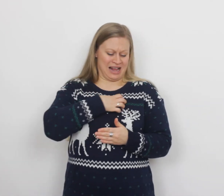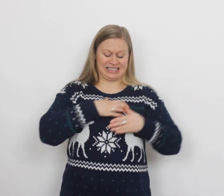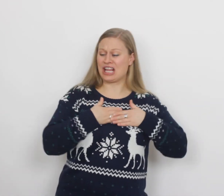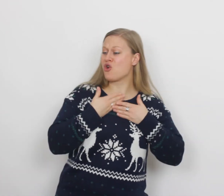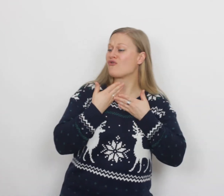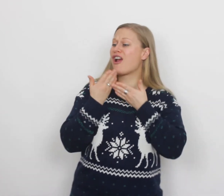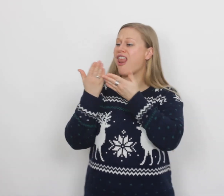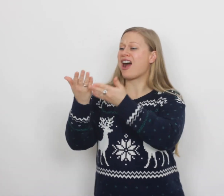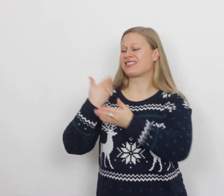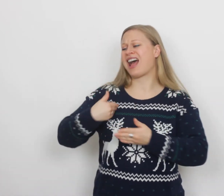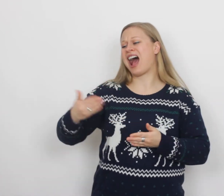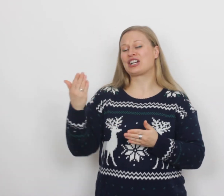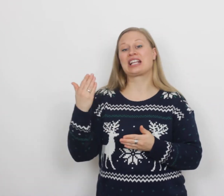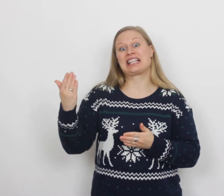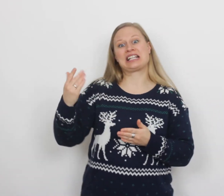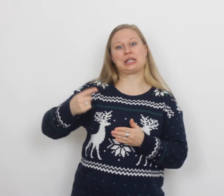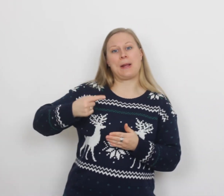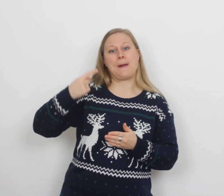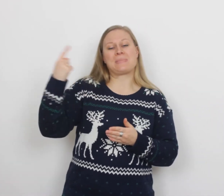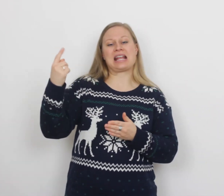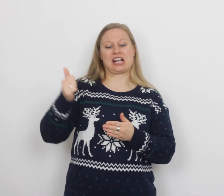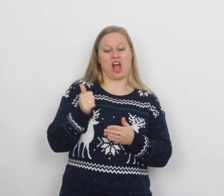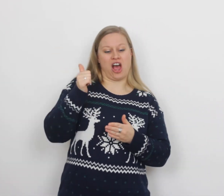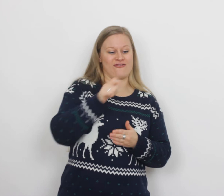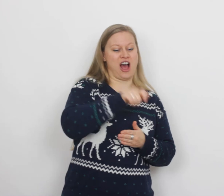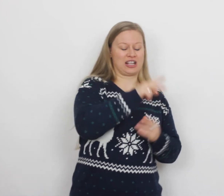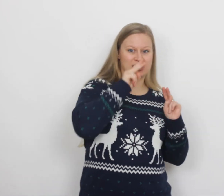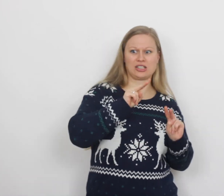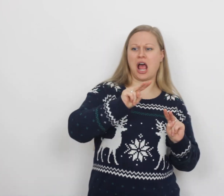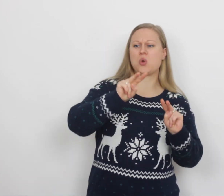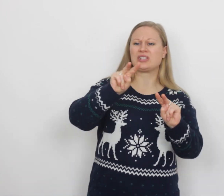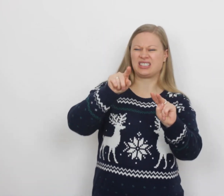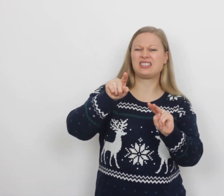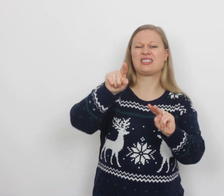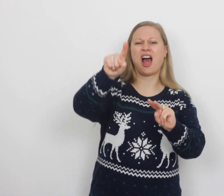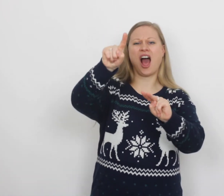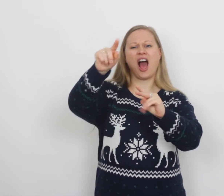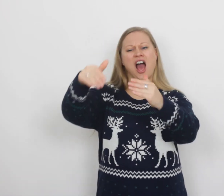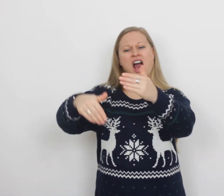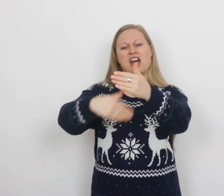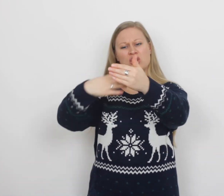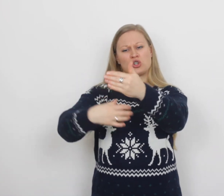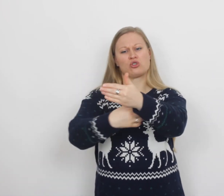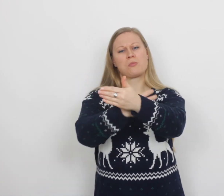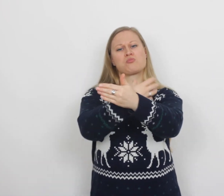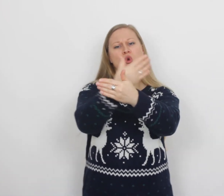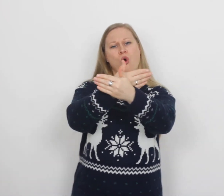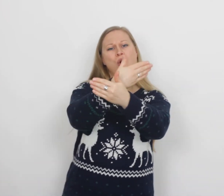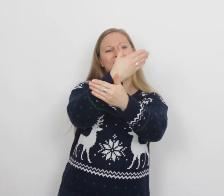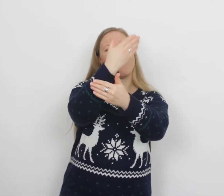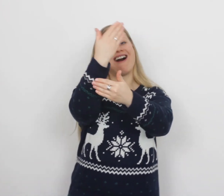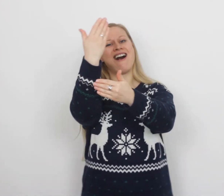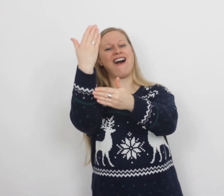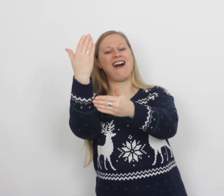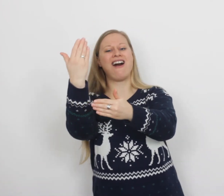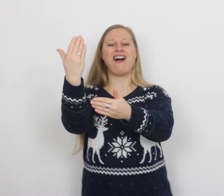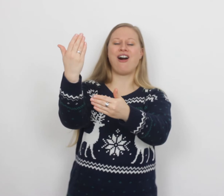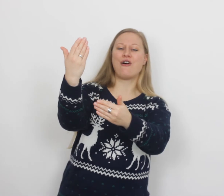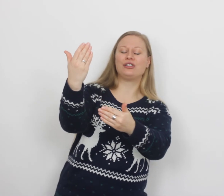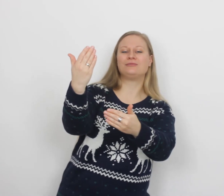Mijn ziel verlangt naar de Heer, meer dan wachters uitzien naar de morgen.